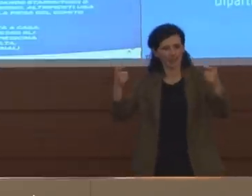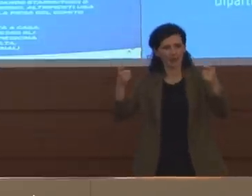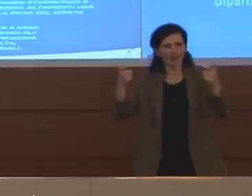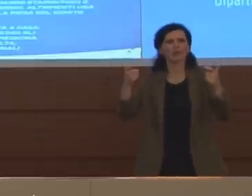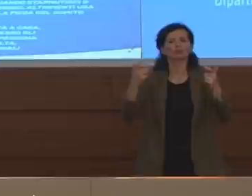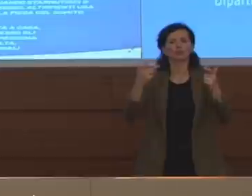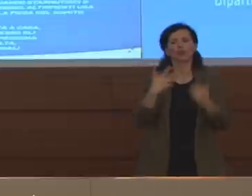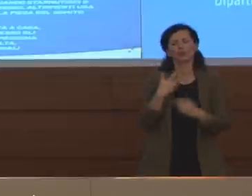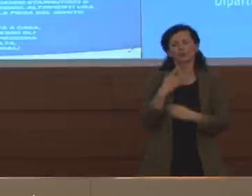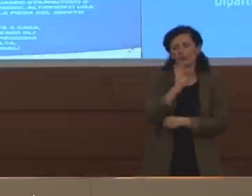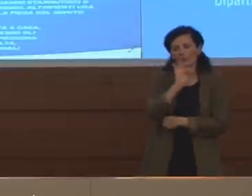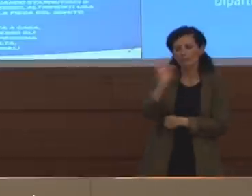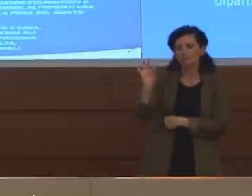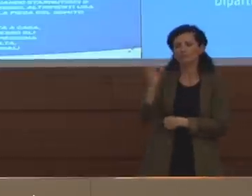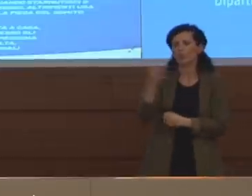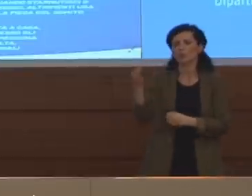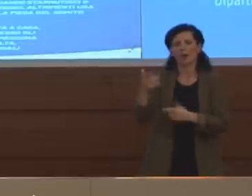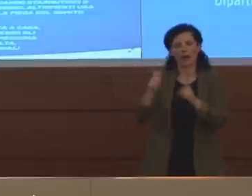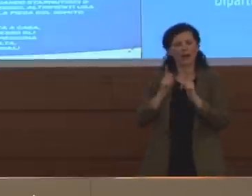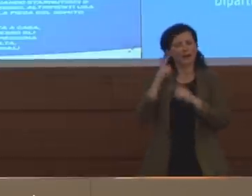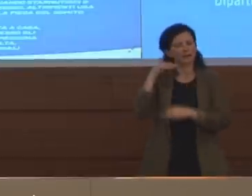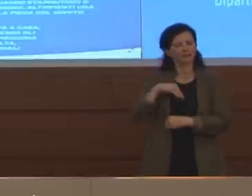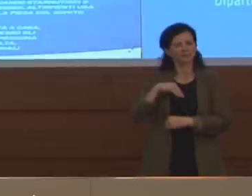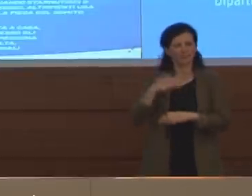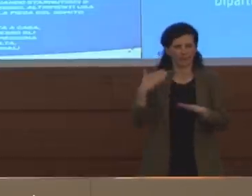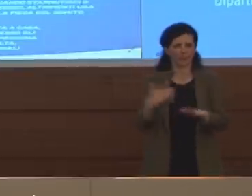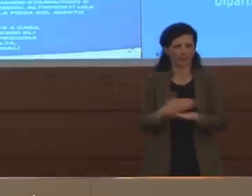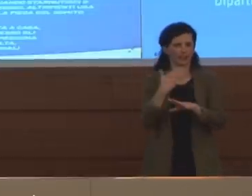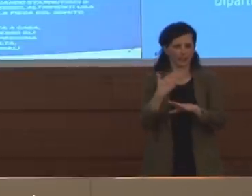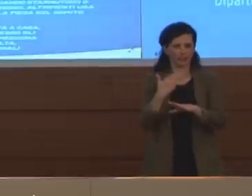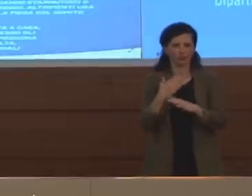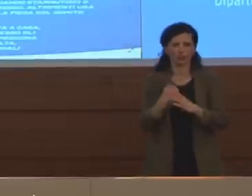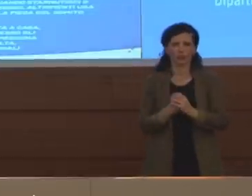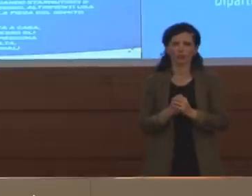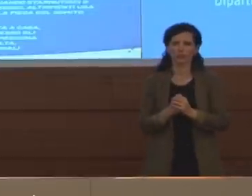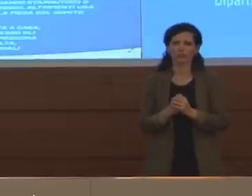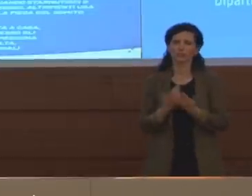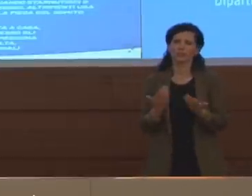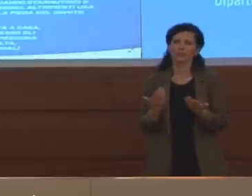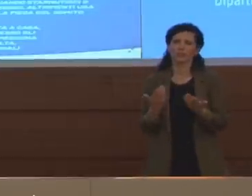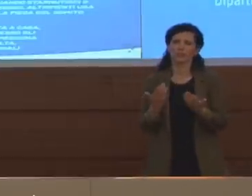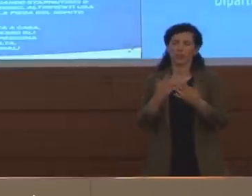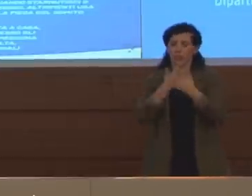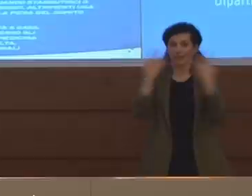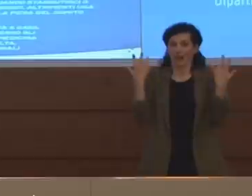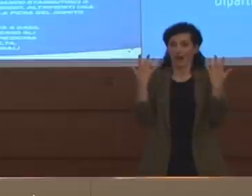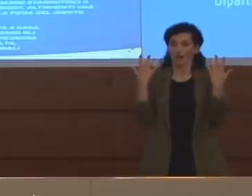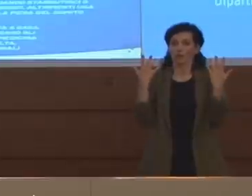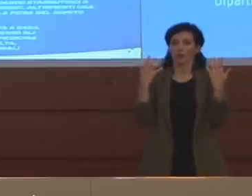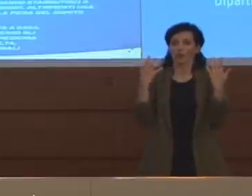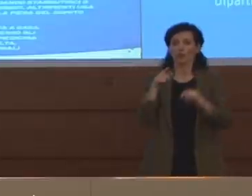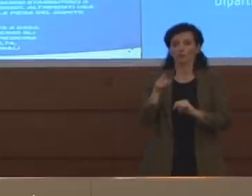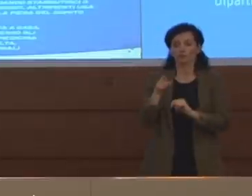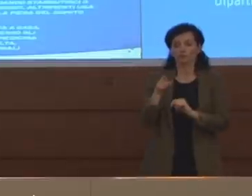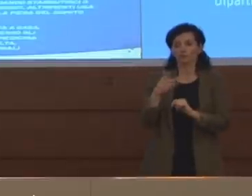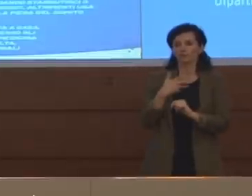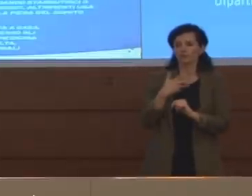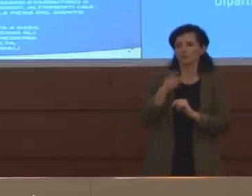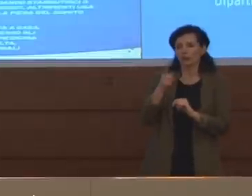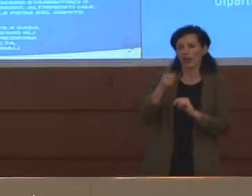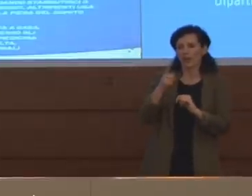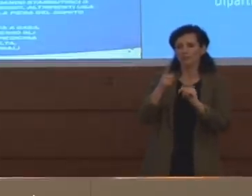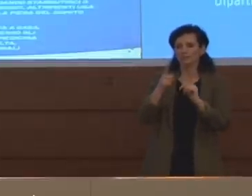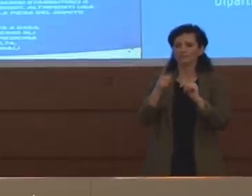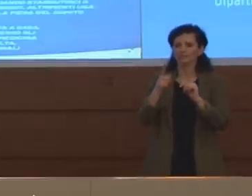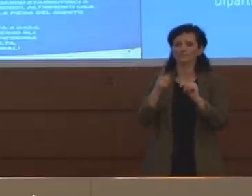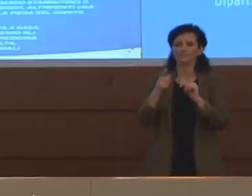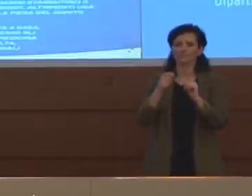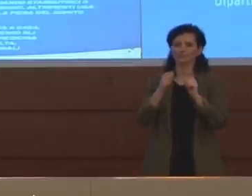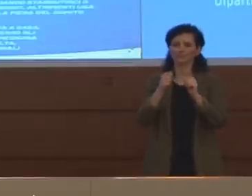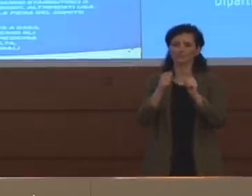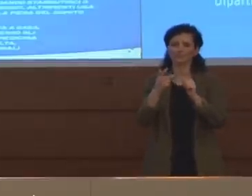misura ferito. Però è evidente che c'è sempre quella distanza tra numero di